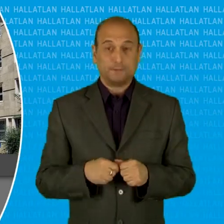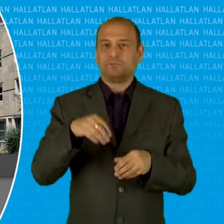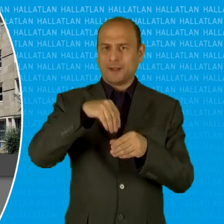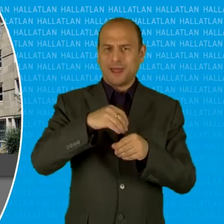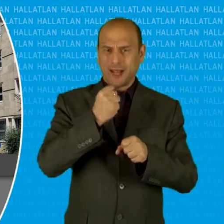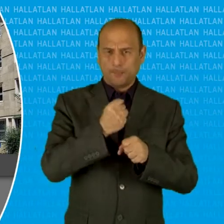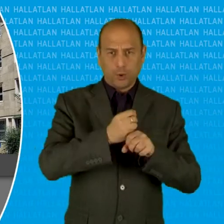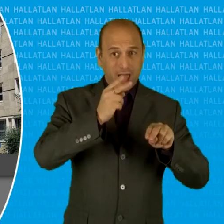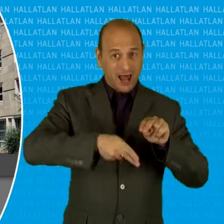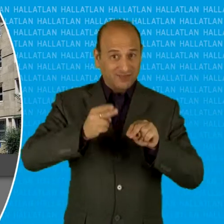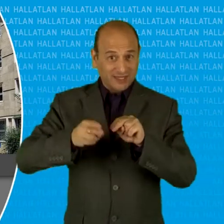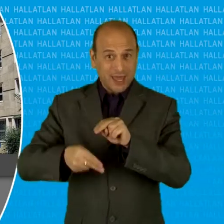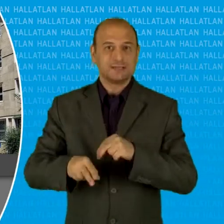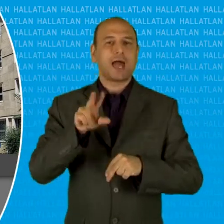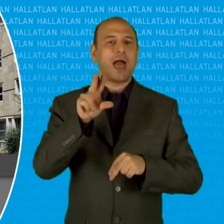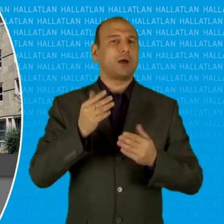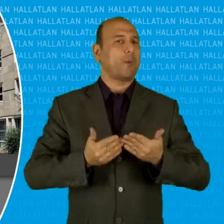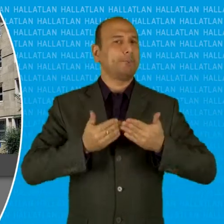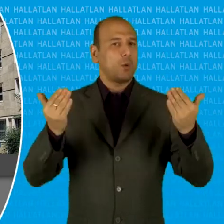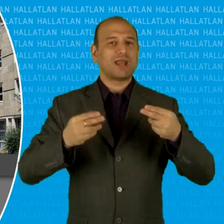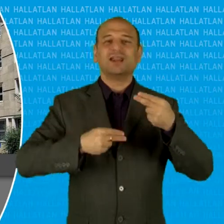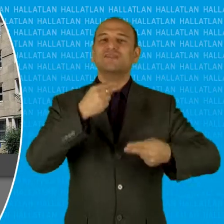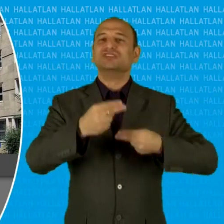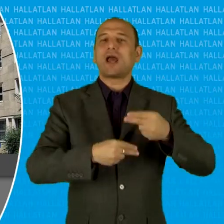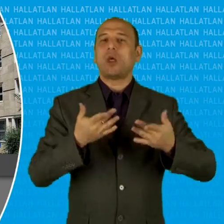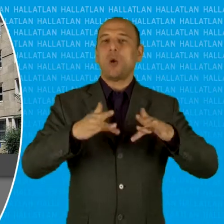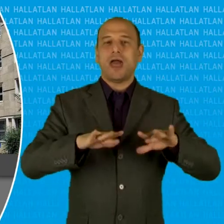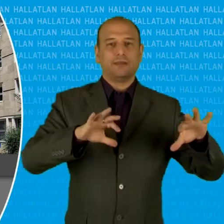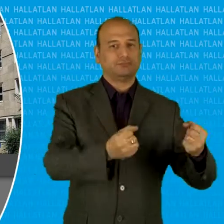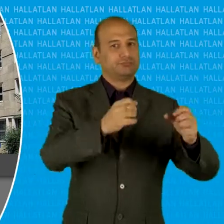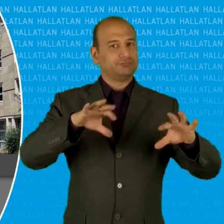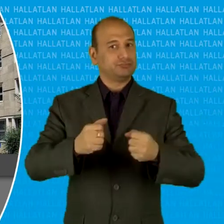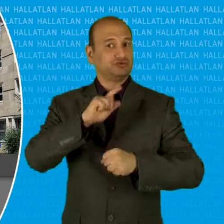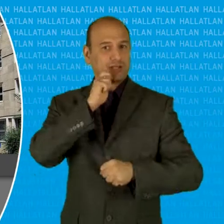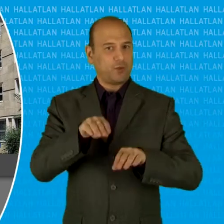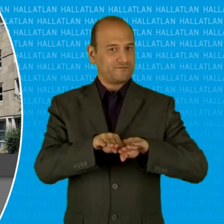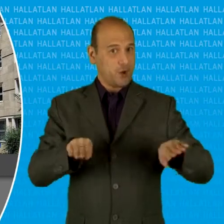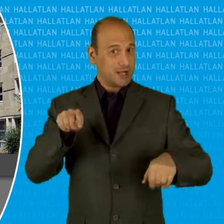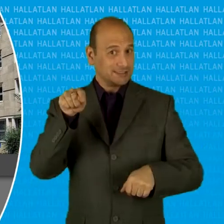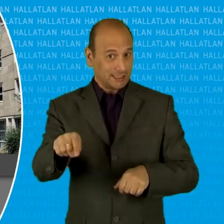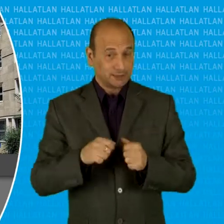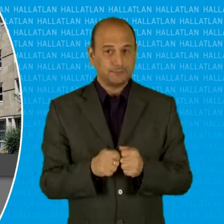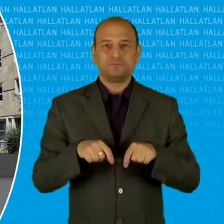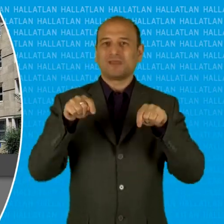A munkák során három modern vizsgálóhelyiséget alakítottak ki a földszinti épületszárnyban.